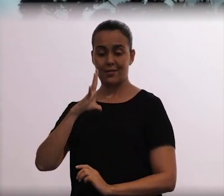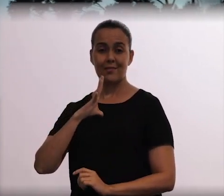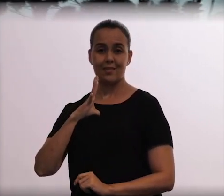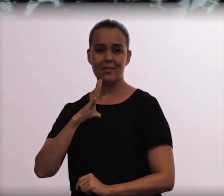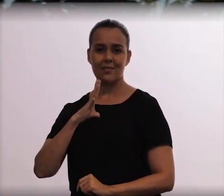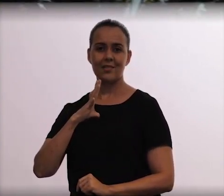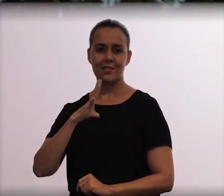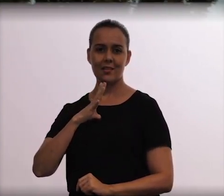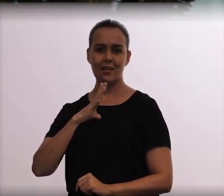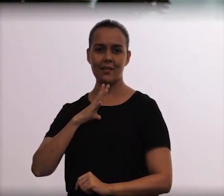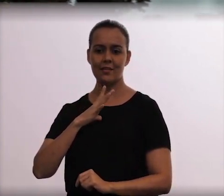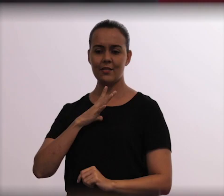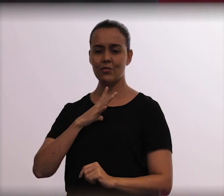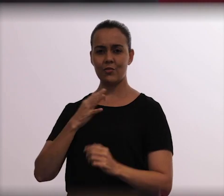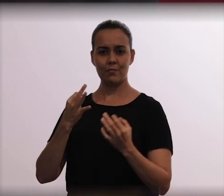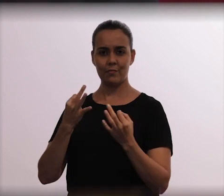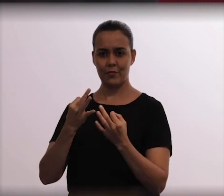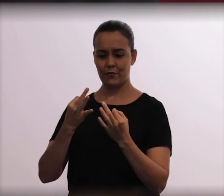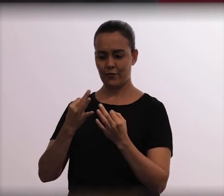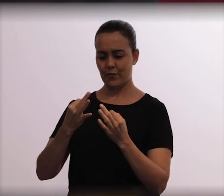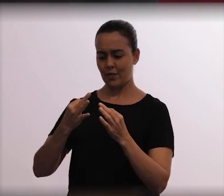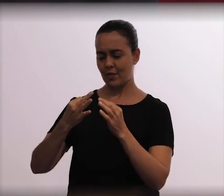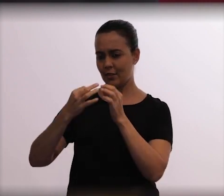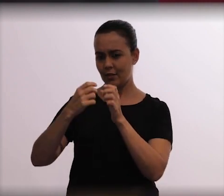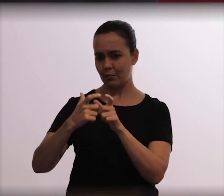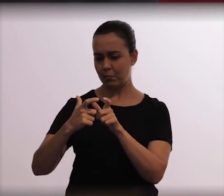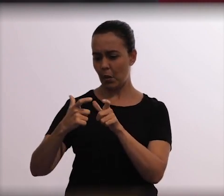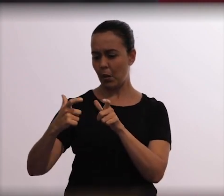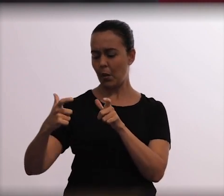parcela do território das cidades.